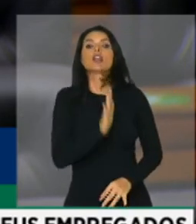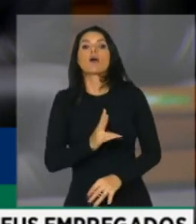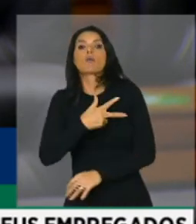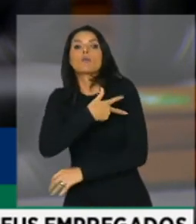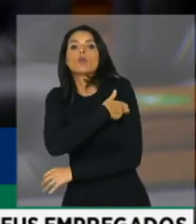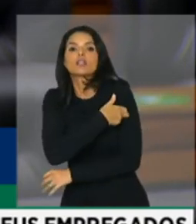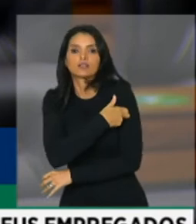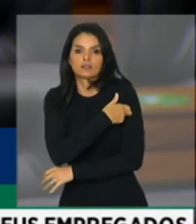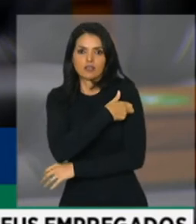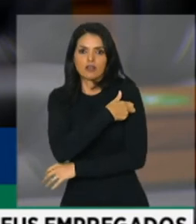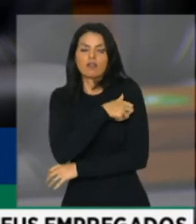DE IMUNIZAÇÃO. QUEM QUER SER BENEFICIADO LOGO PELA VACINA E